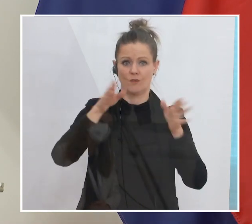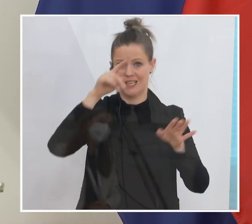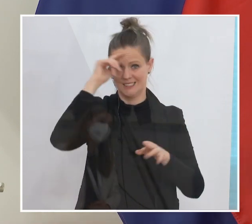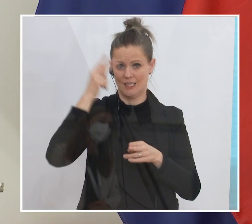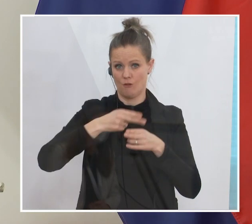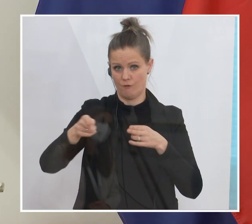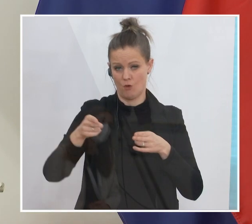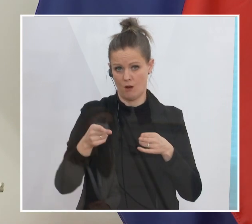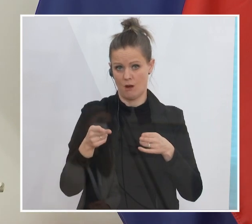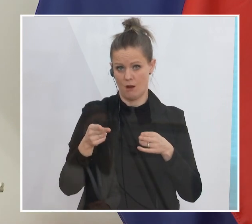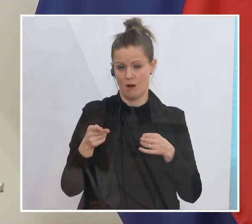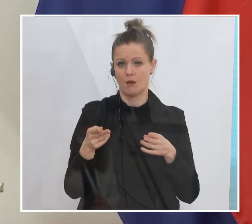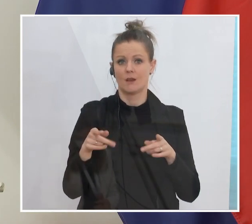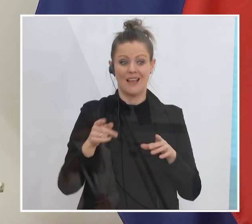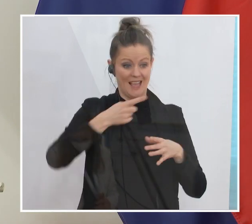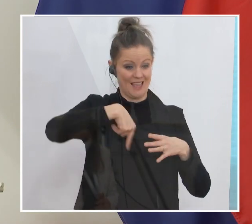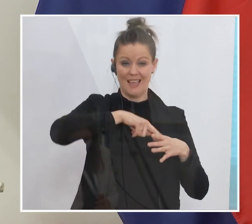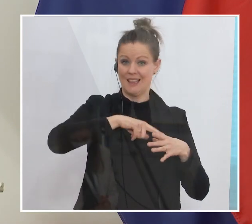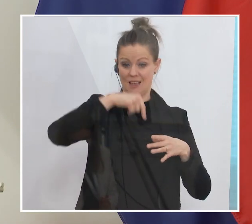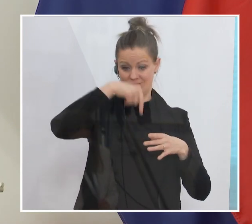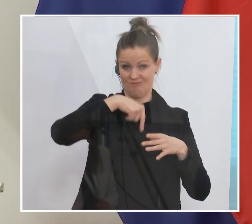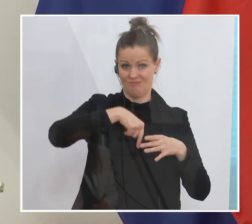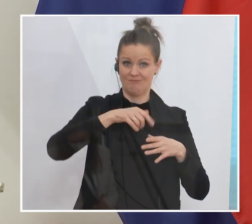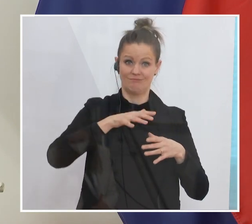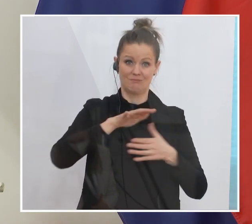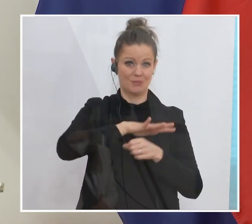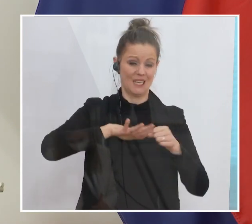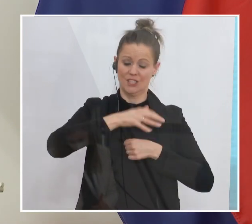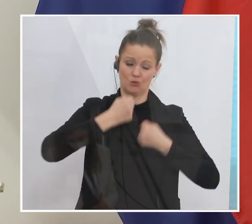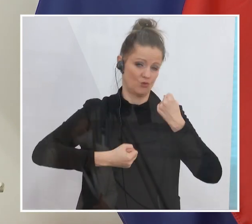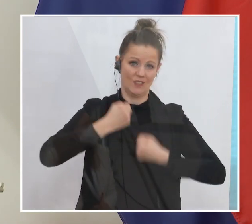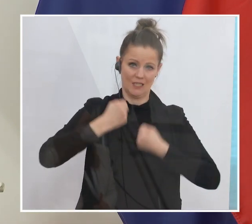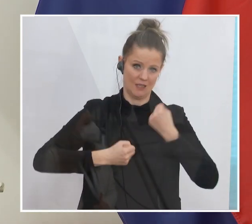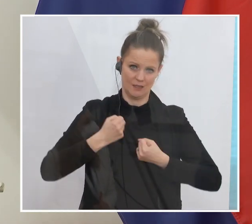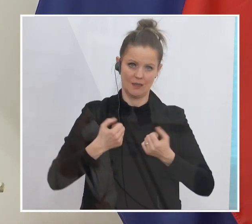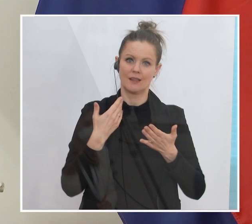dass es im Innenbereich natürlich Schwierigkeiten gibt und dementsprechend halten wir uns auch an